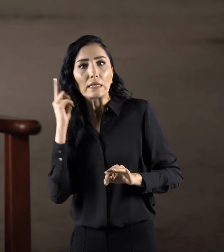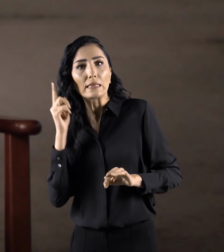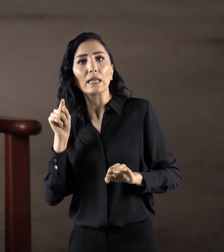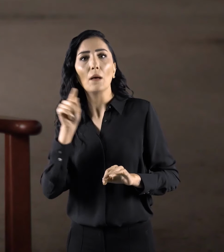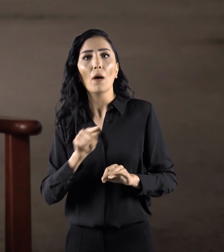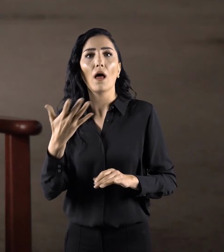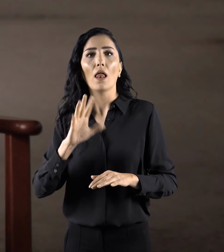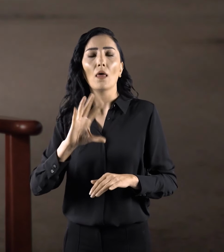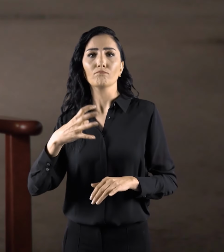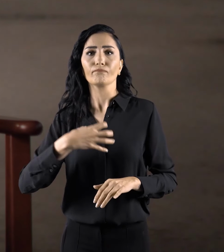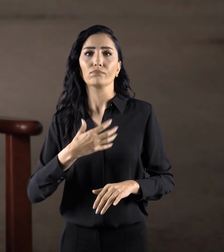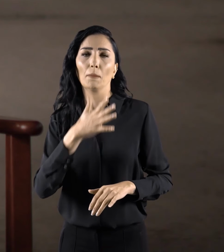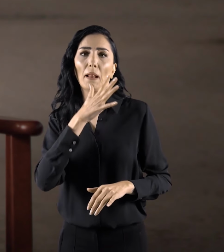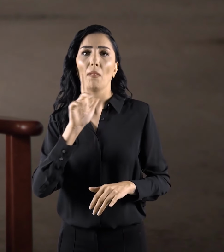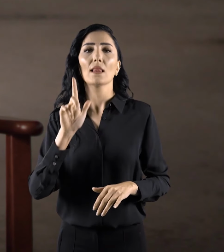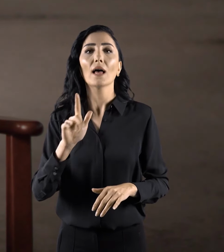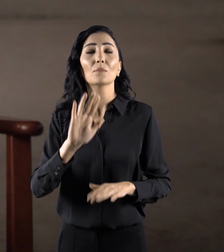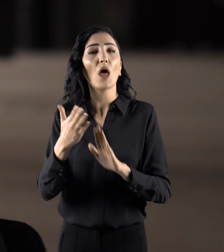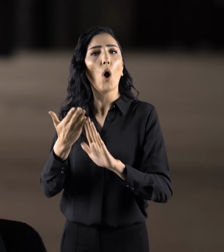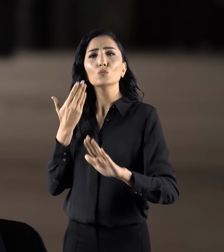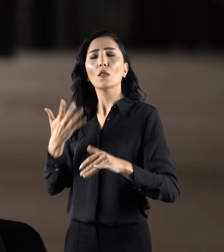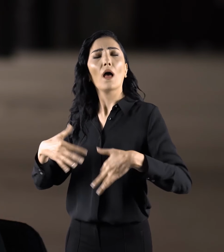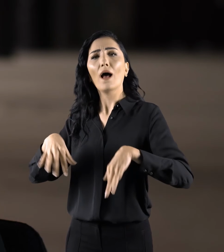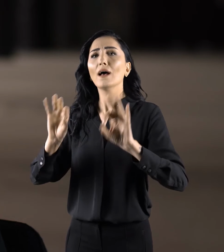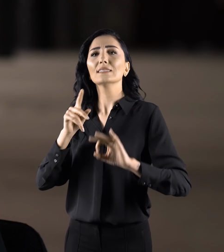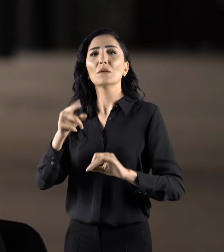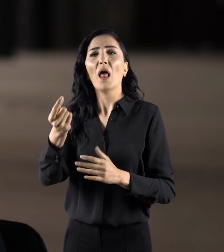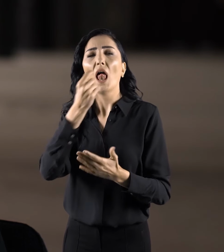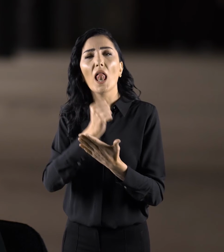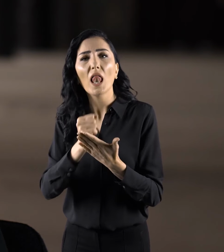olağanüstü eylem planlarına vakıf olmalıyız. Daha önceden hazırladığımız